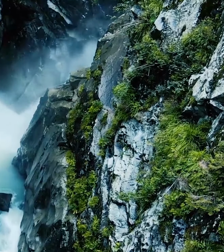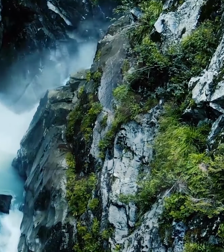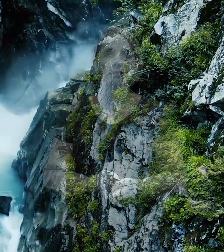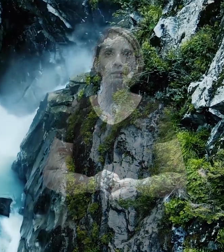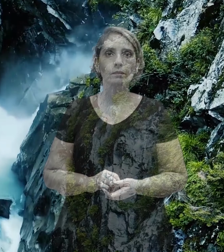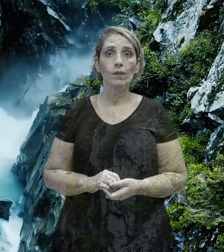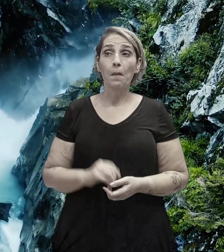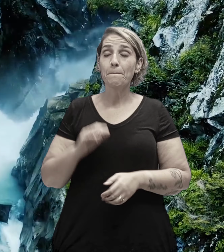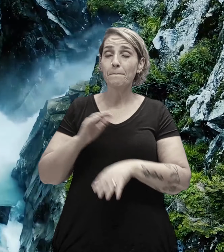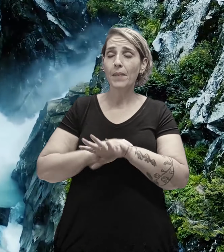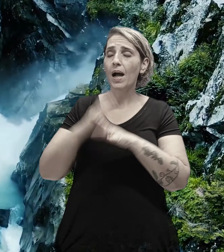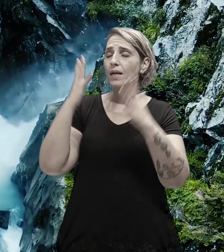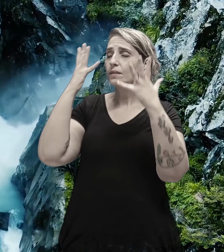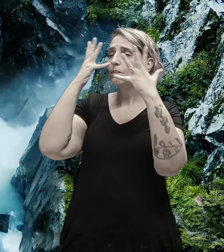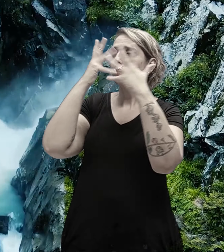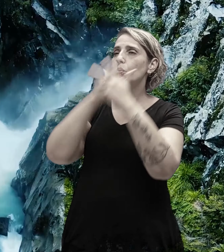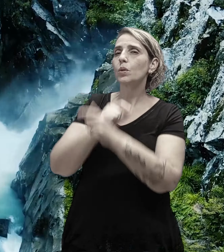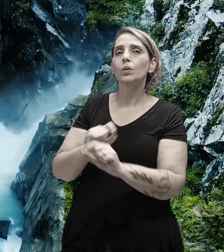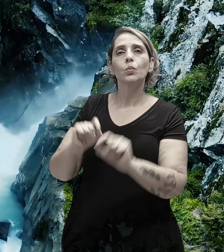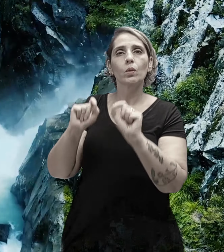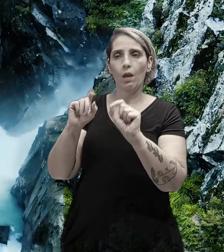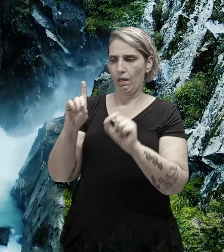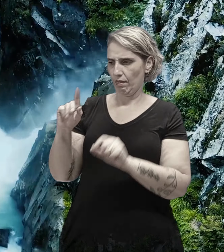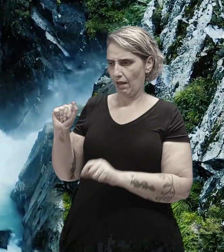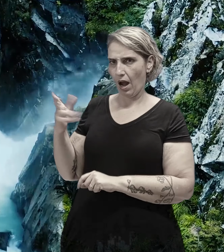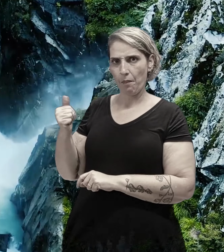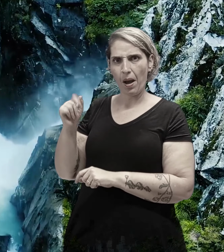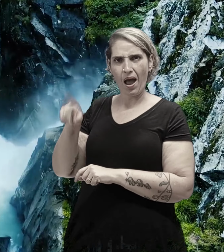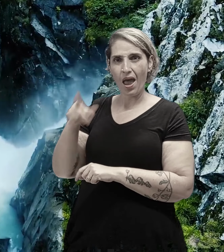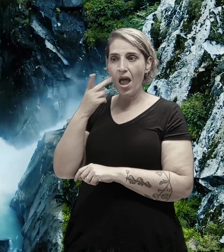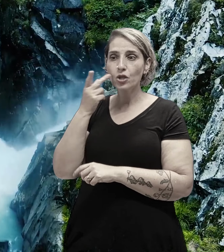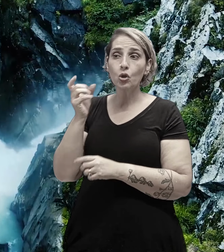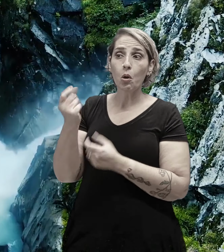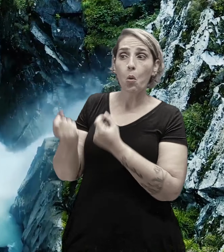E o mais belo é que o Dharma não está reservado para poucos.